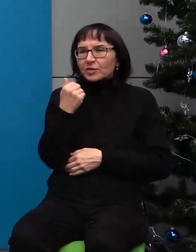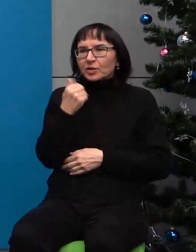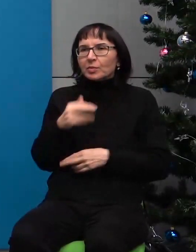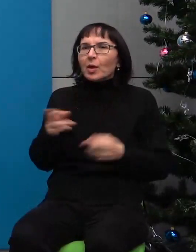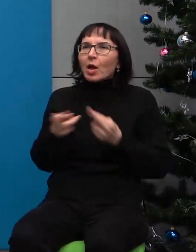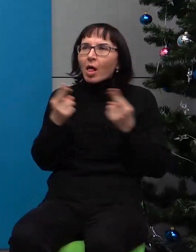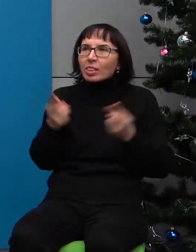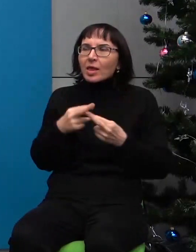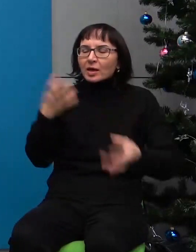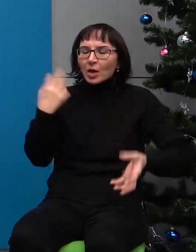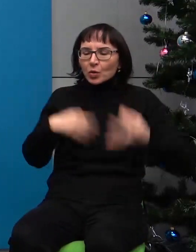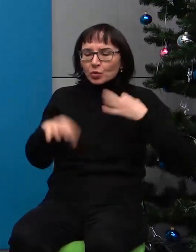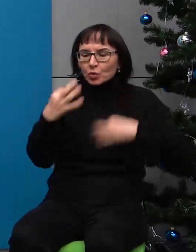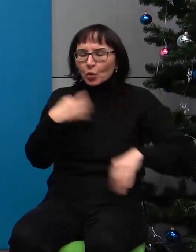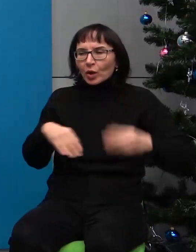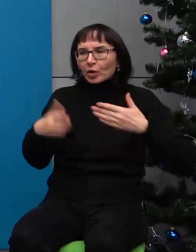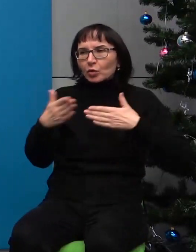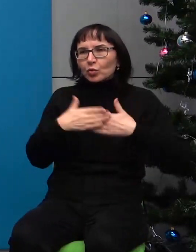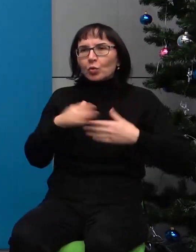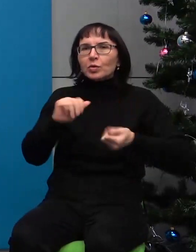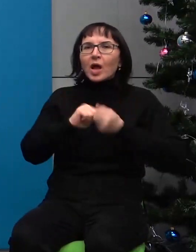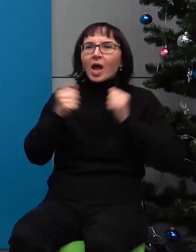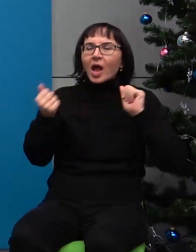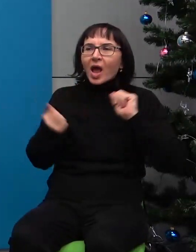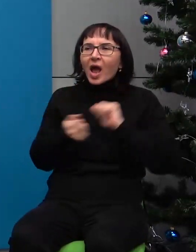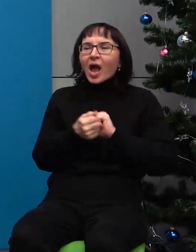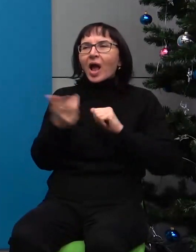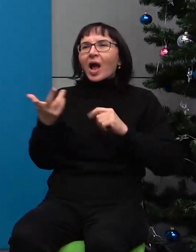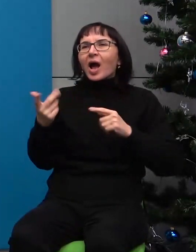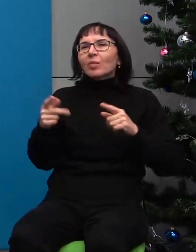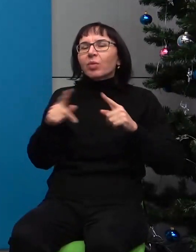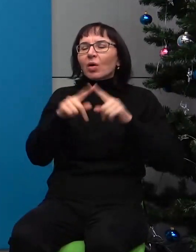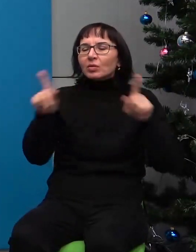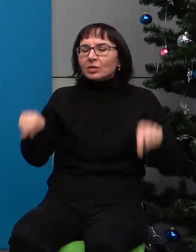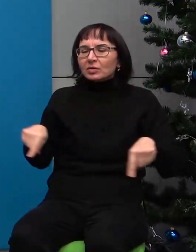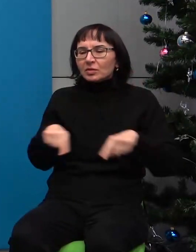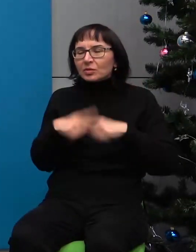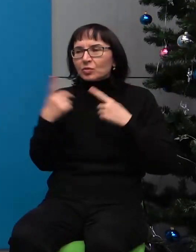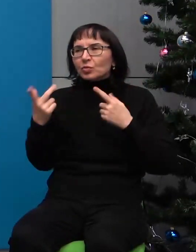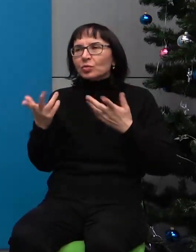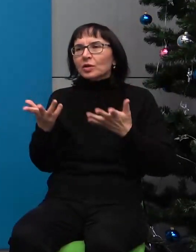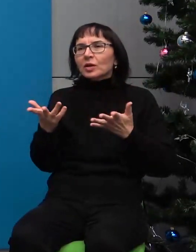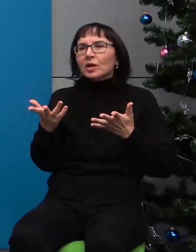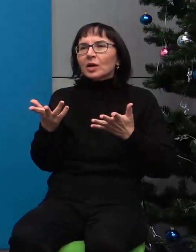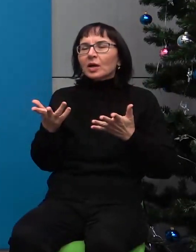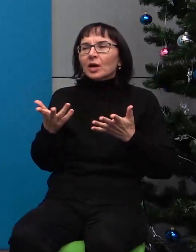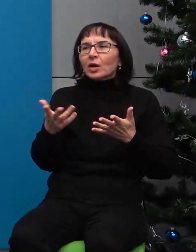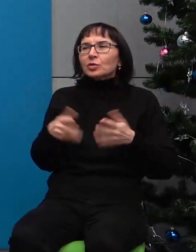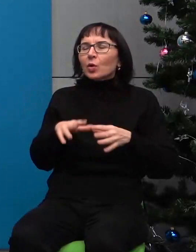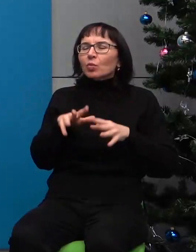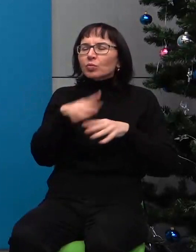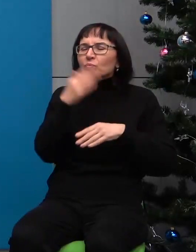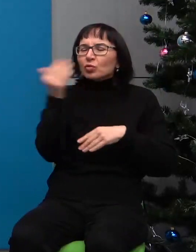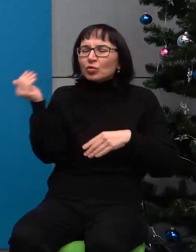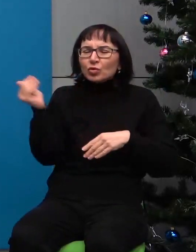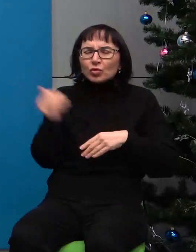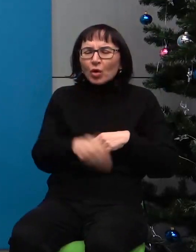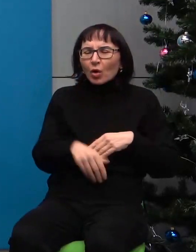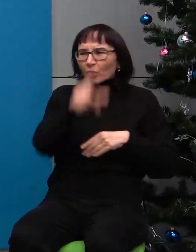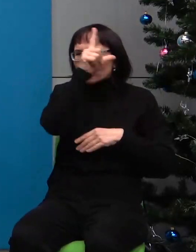Tak jak na przykład są targi sukien ślubnych albo targi, nie wiem, glazury i ceramiki. I tam są tysiące ludzi, którzy pół roku na to czekają. Ale ja nie wiedziałem, że są targi książki.